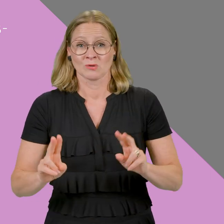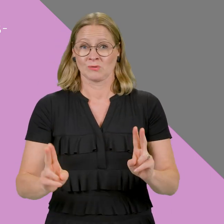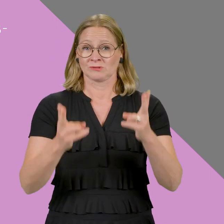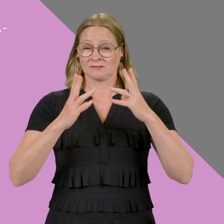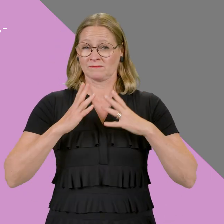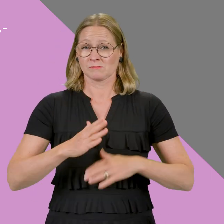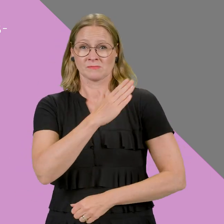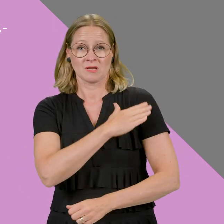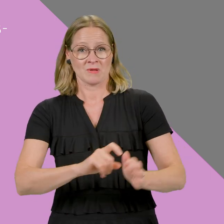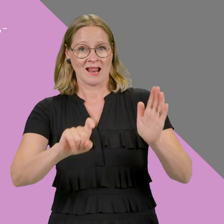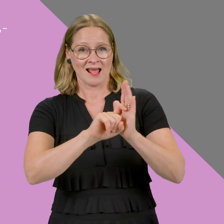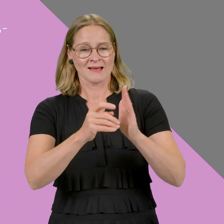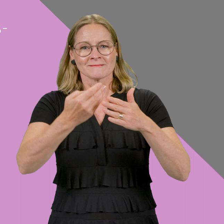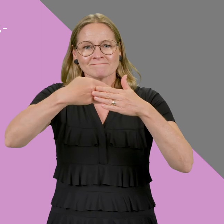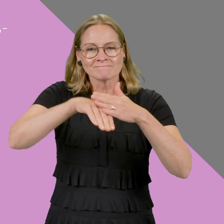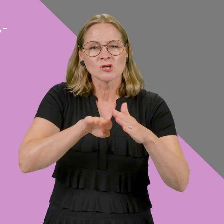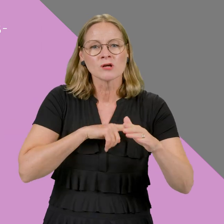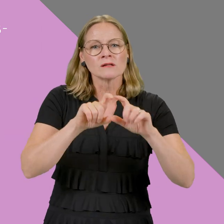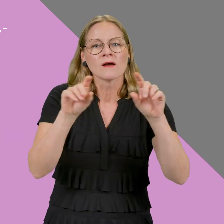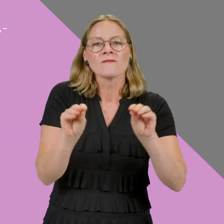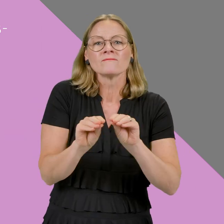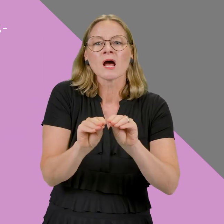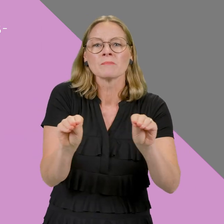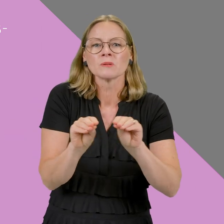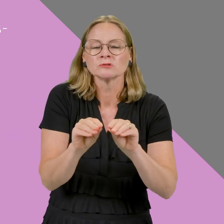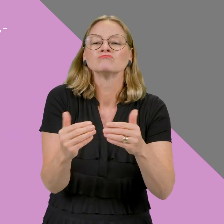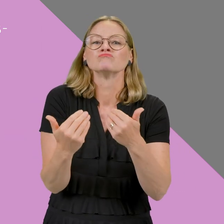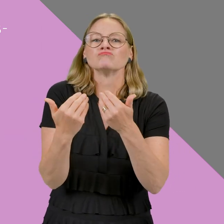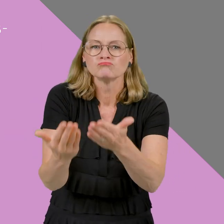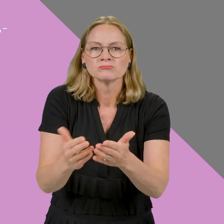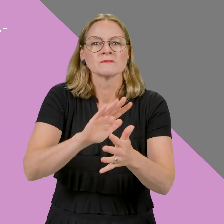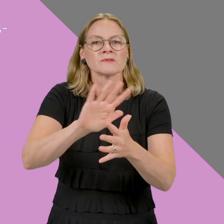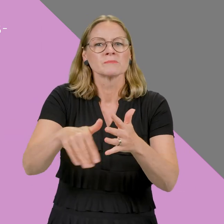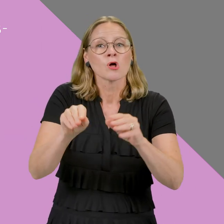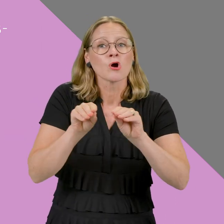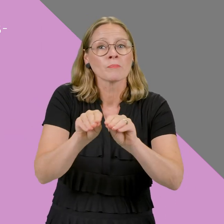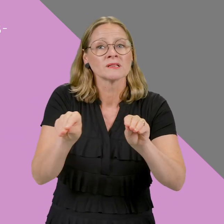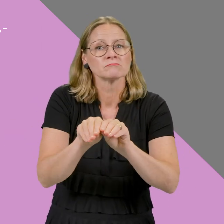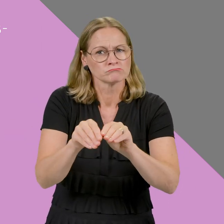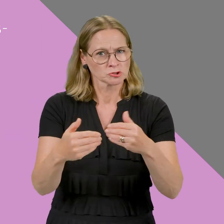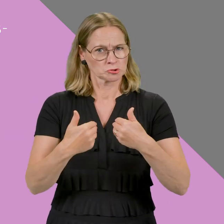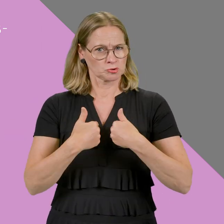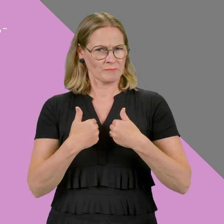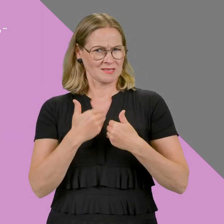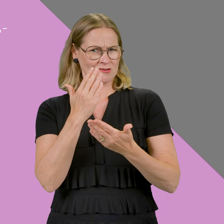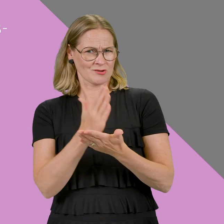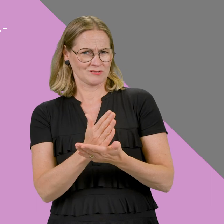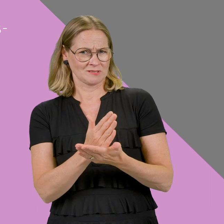Uusi vammaispalvelulaki sisältää valmennuksena myönnettävän - viittomakielen opetuksen subjektiivisena oikeutena.